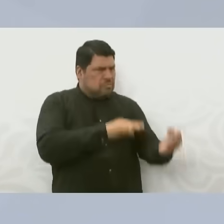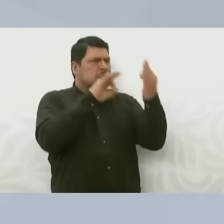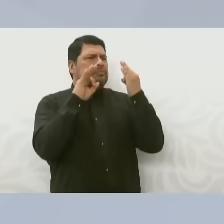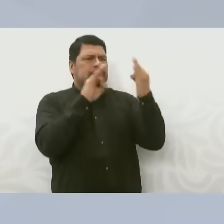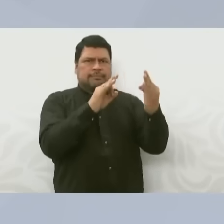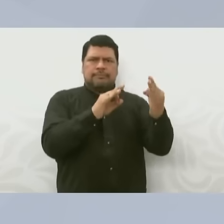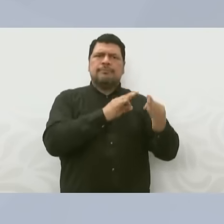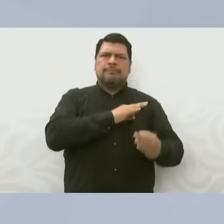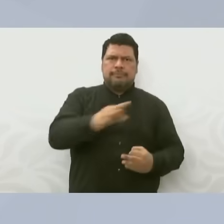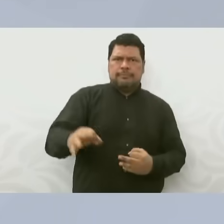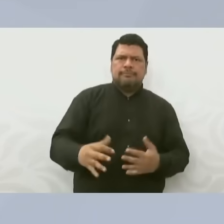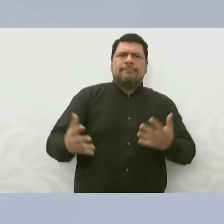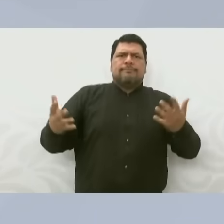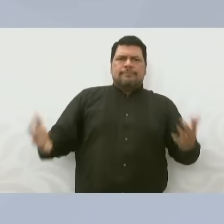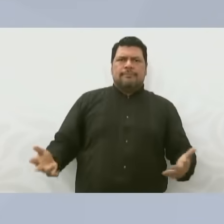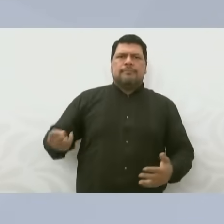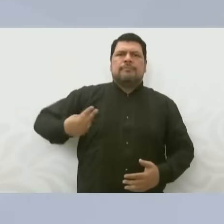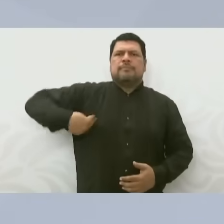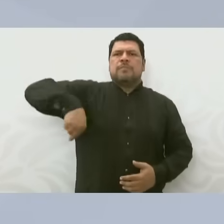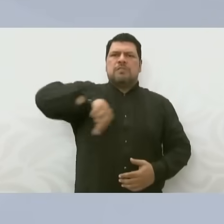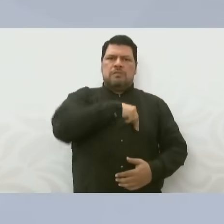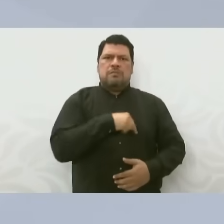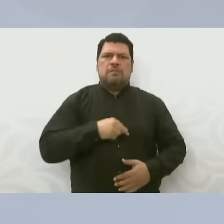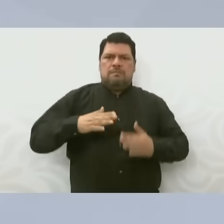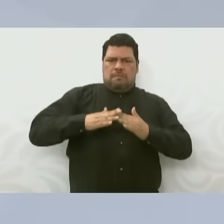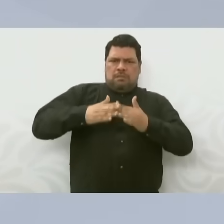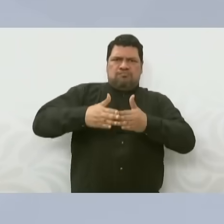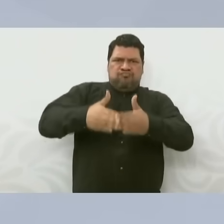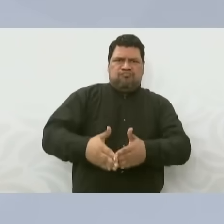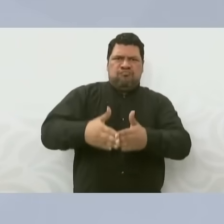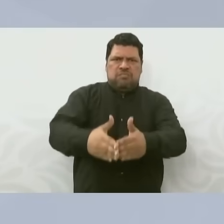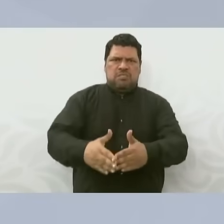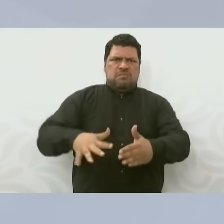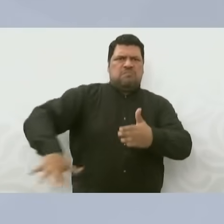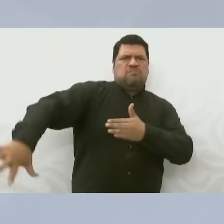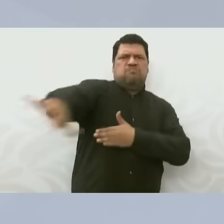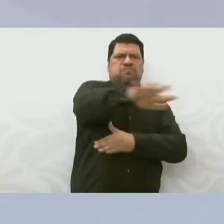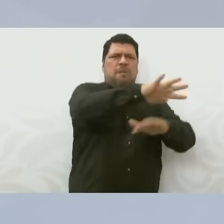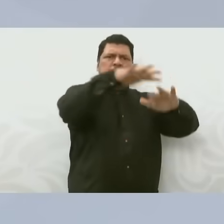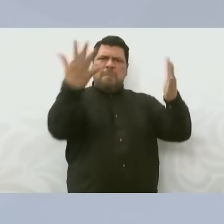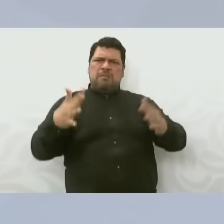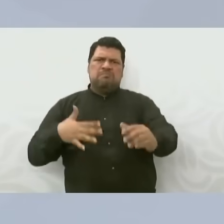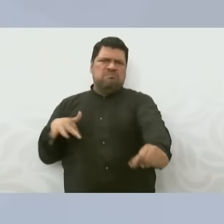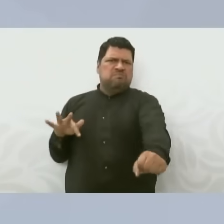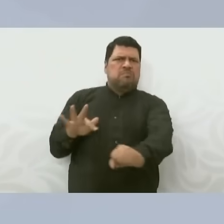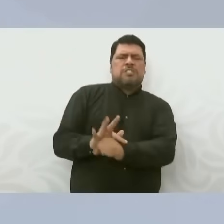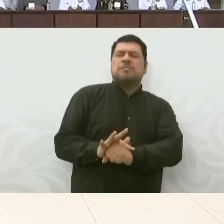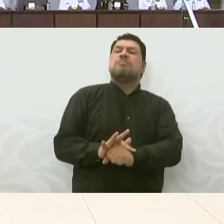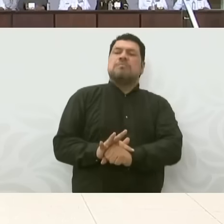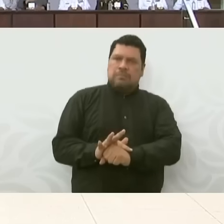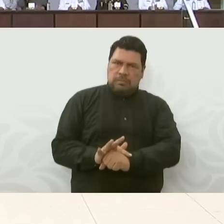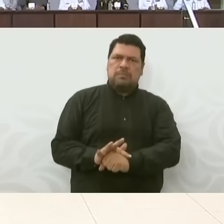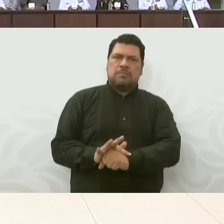fortalece y protege los intereses marítimos así como la ciudad portuaria nacional una armada que